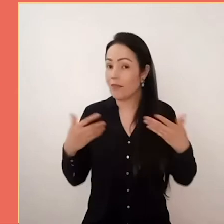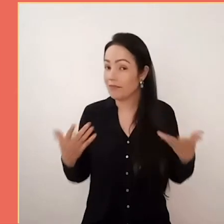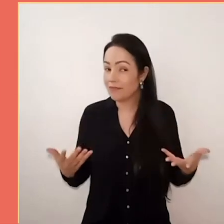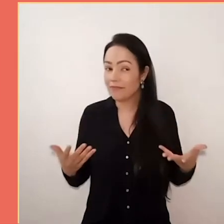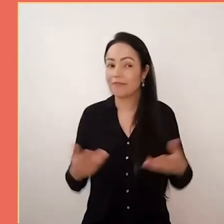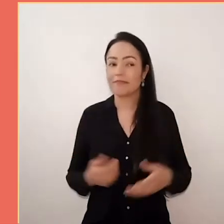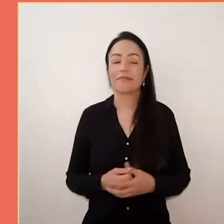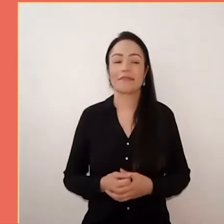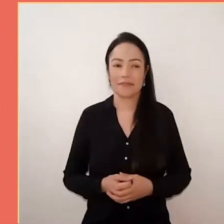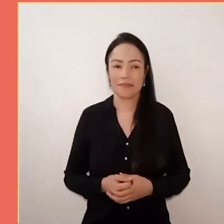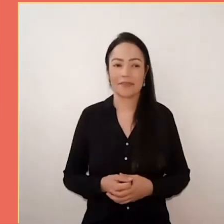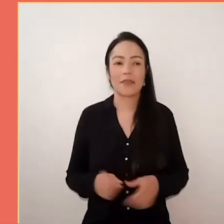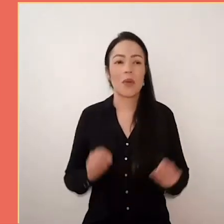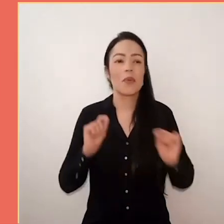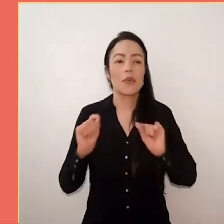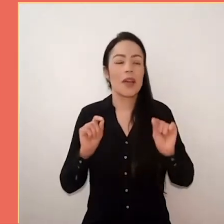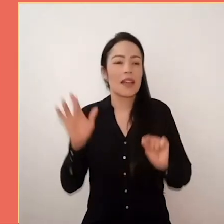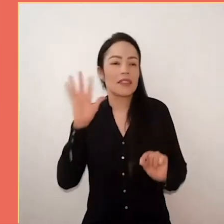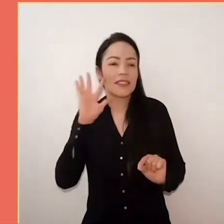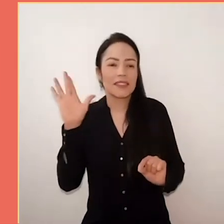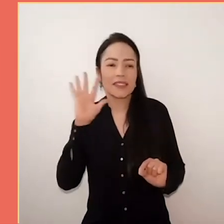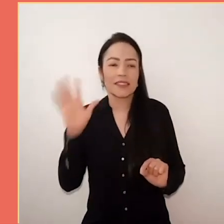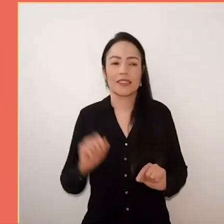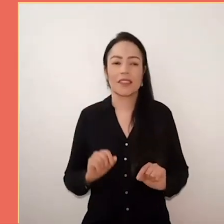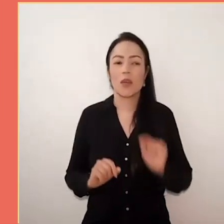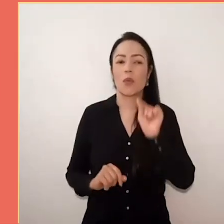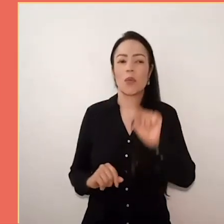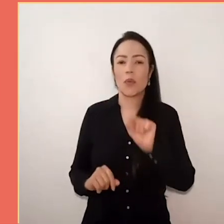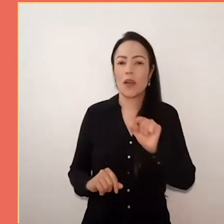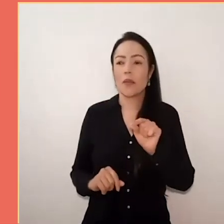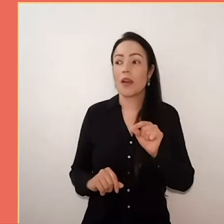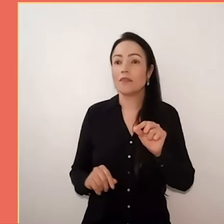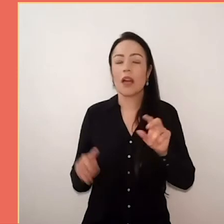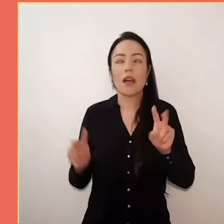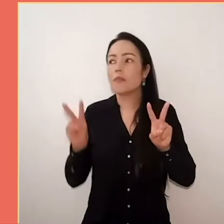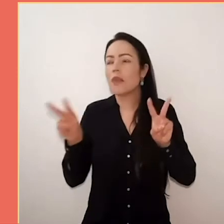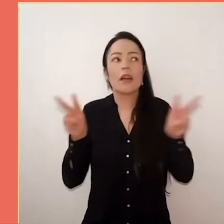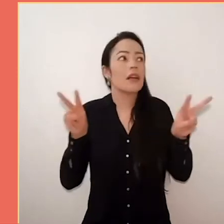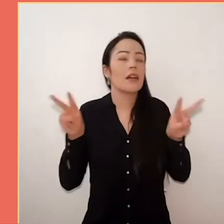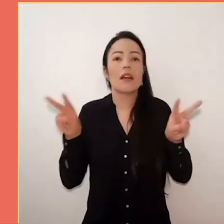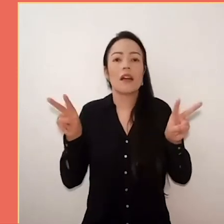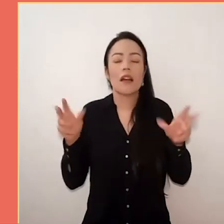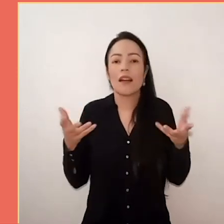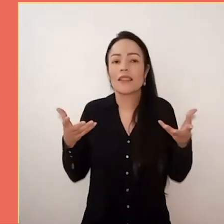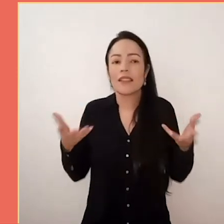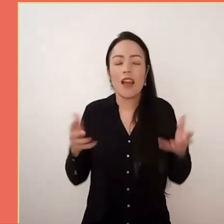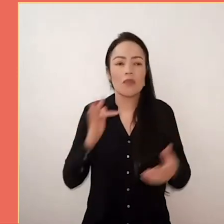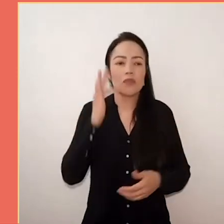Quais são as reflexões? Pra que olhar? Pra que lado a gente quer que esses futuros leitores